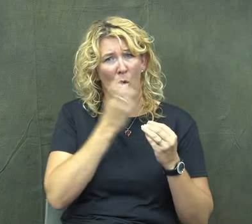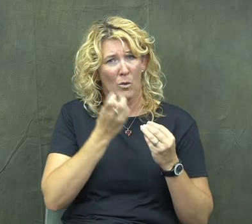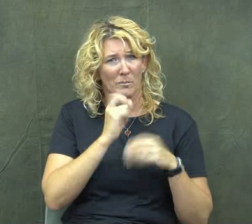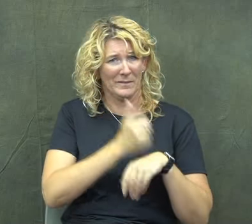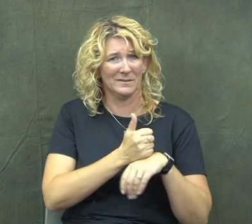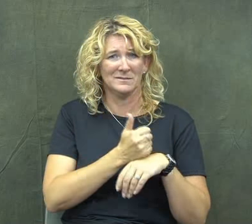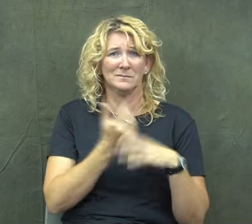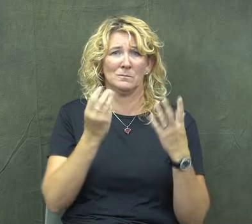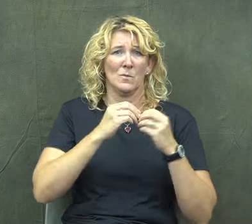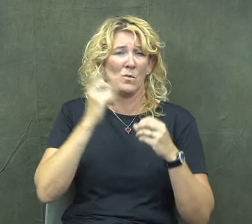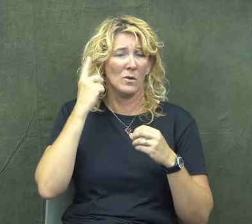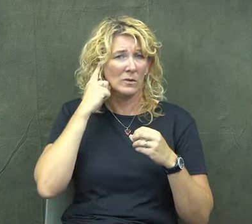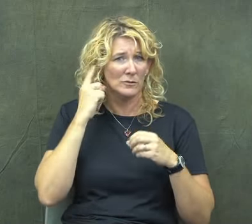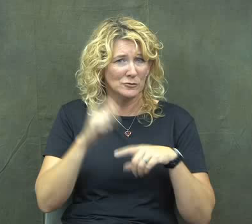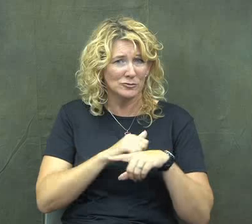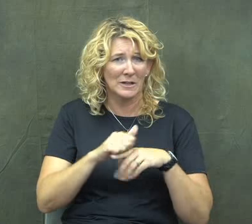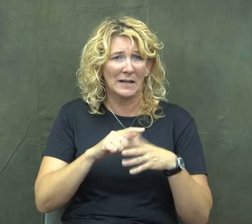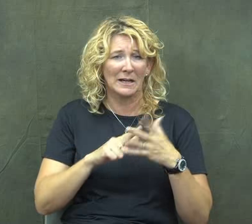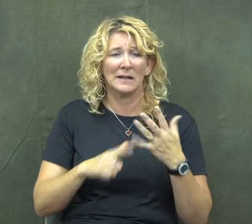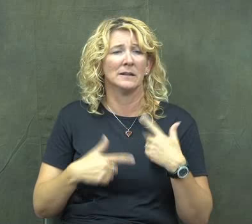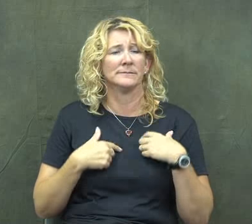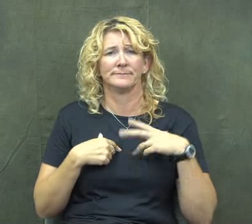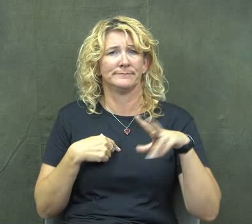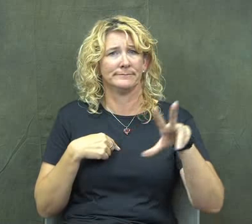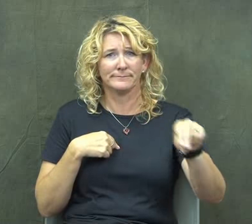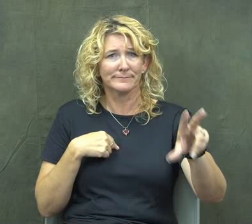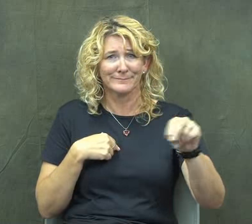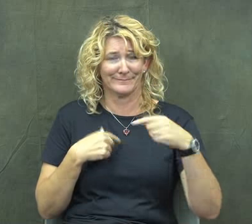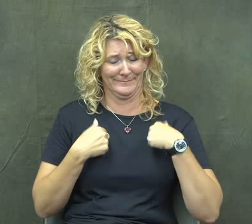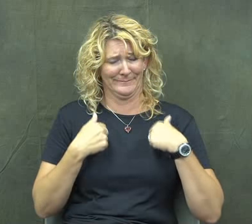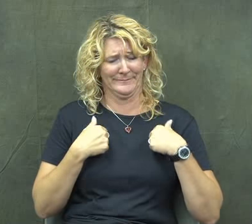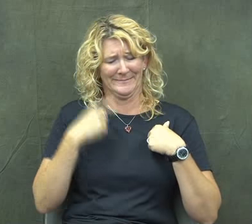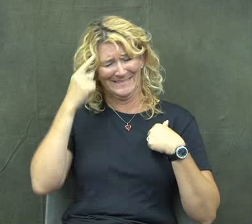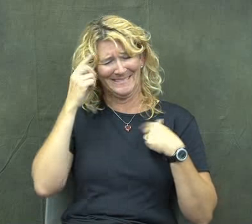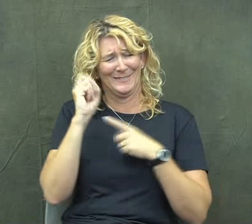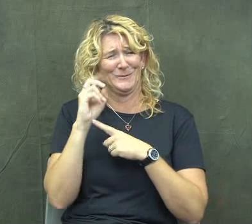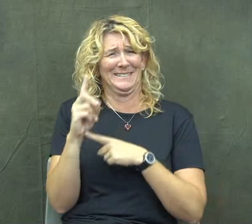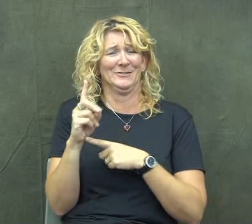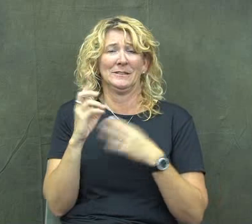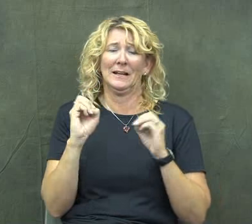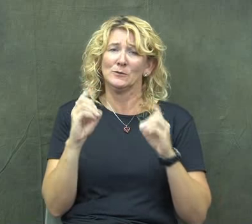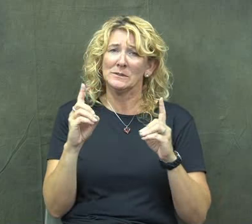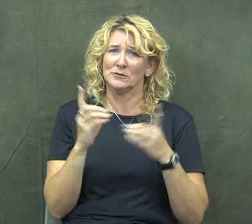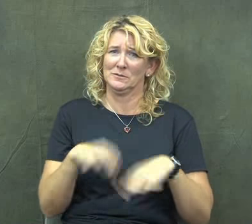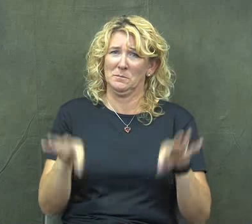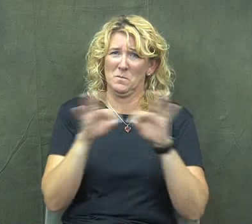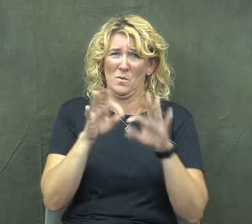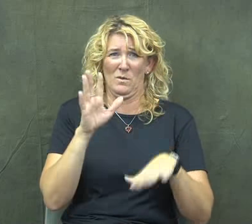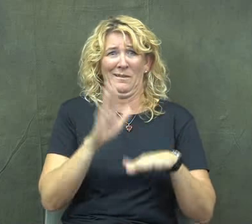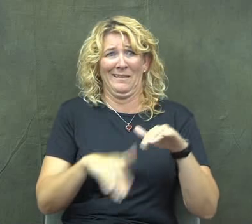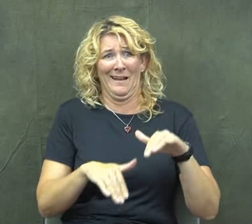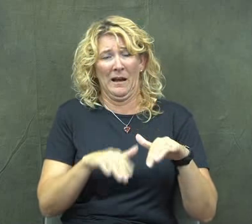Ellos eran más a base oral, y a base de entrenamiento auditivo. Yo no estaba de acuerdo, yo quería la educación primero.